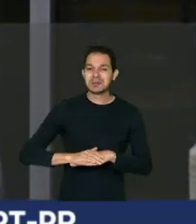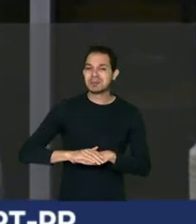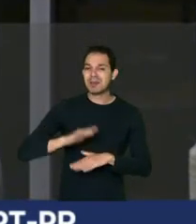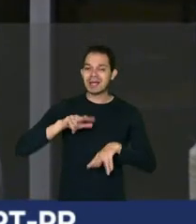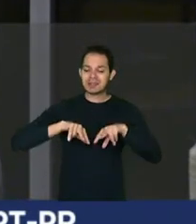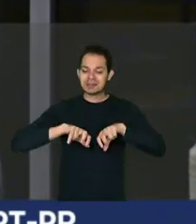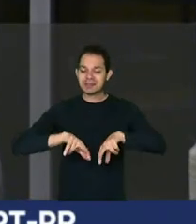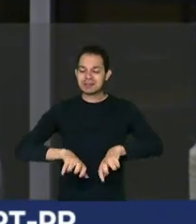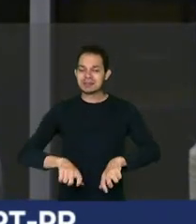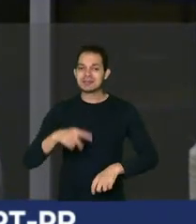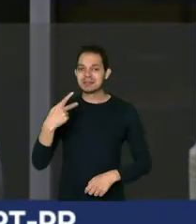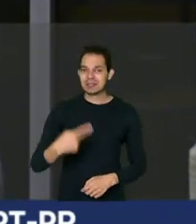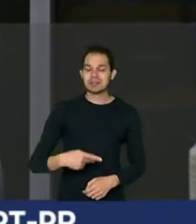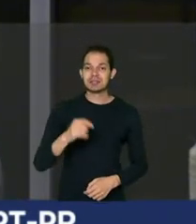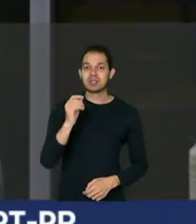PETRÓLEOS COM MENOR CUSTO DE EXPLORAÇÃO DO MUNDO E